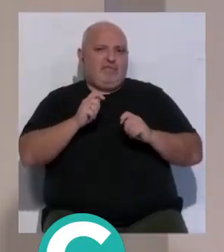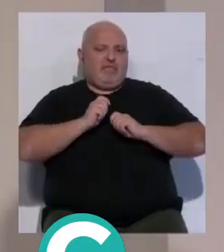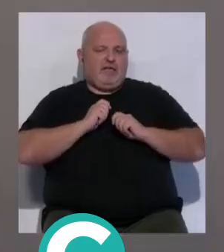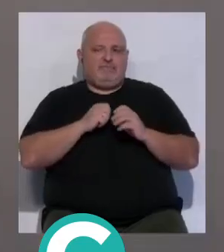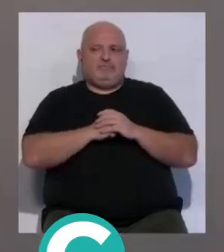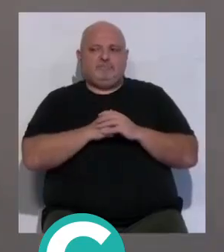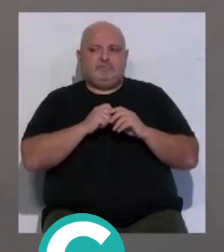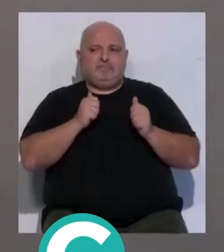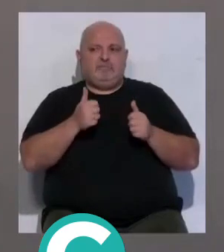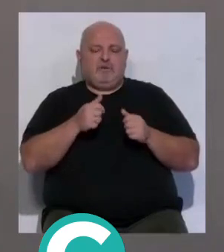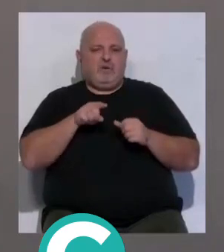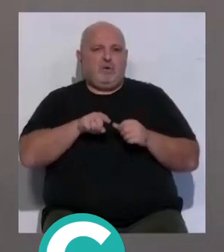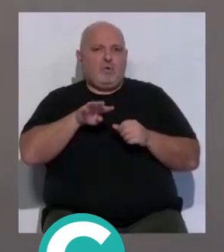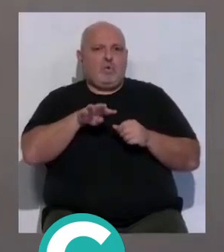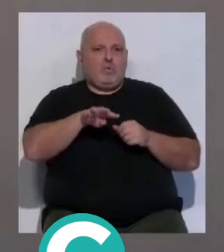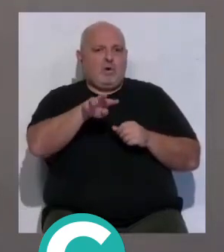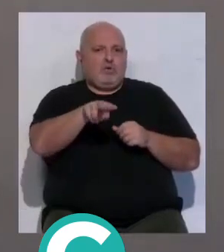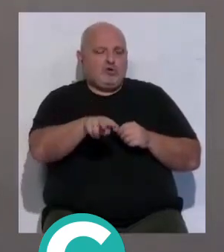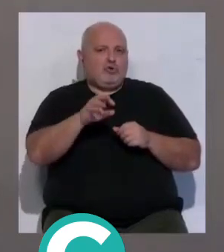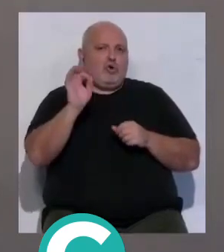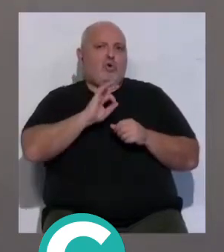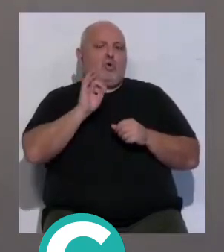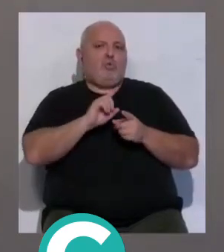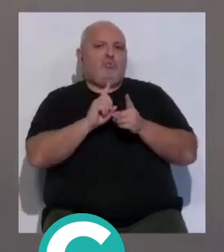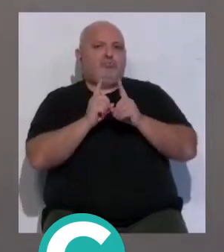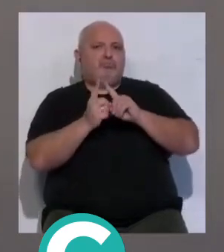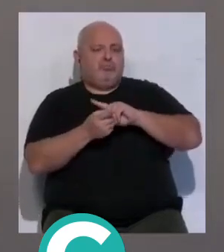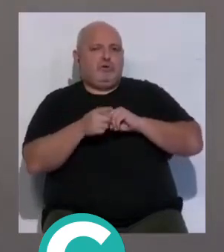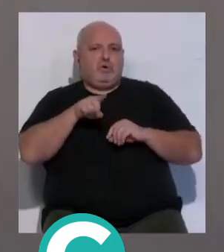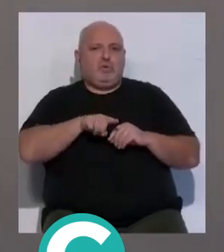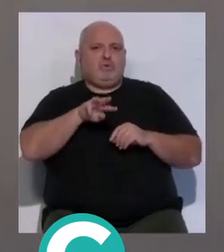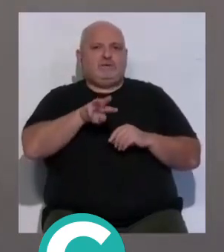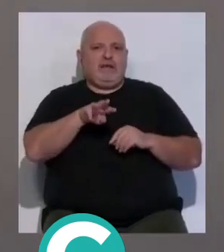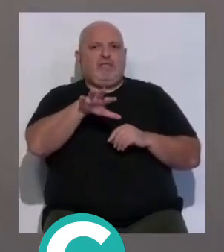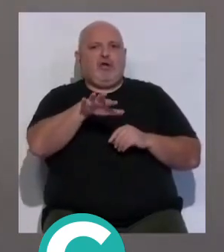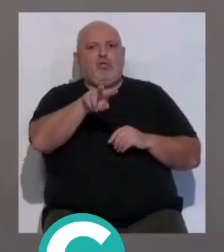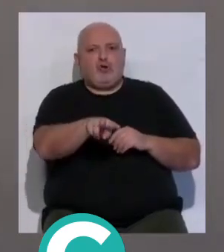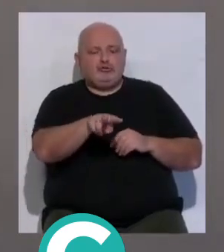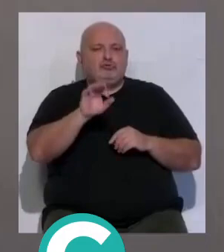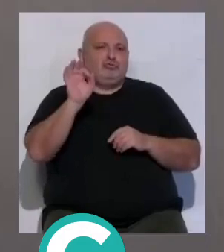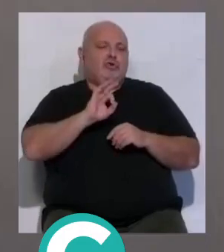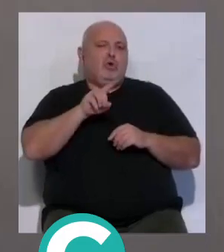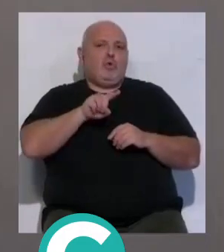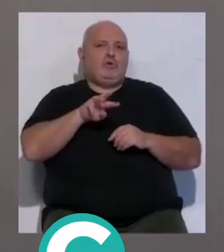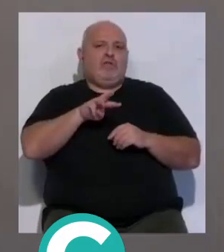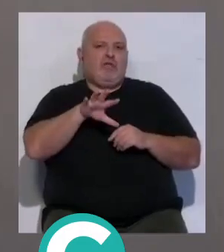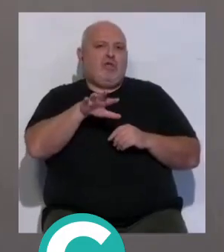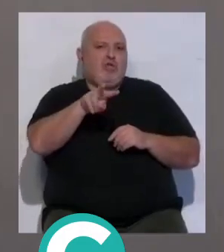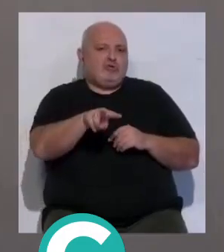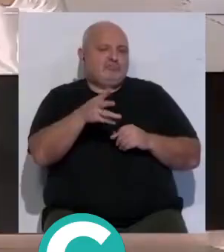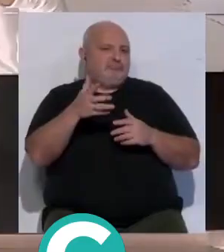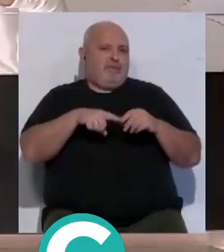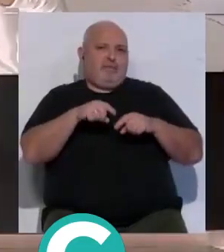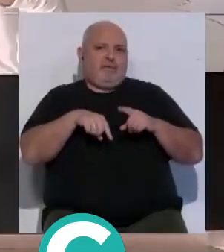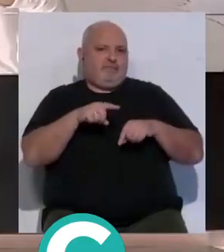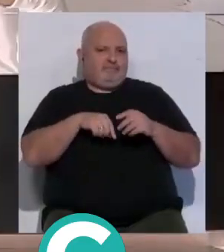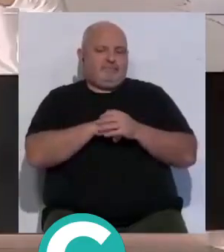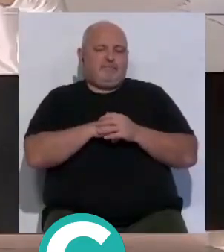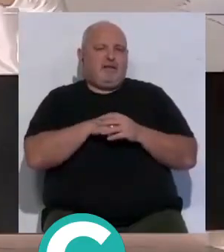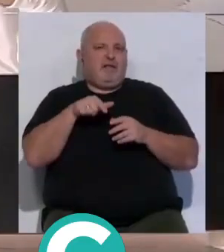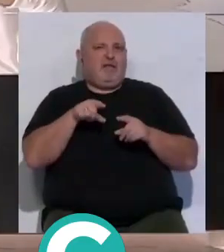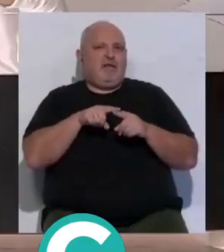que empezás con 1442 y después transformas en 1352 o 1532 o sea son Realmente esas preguntas